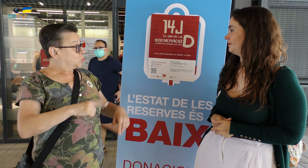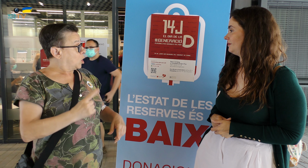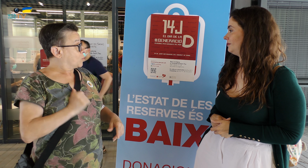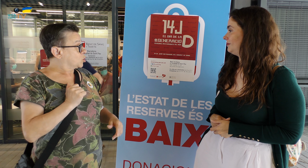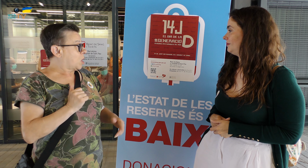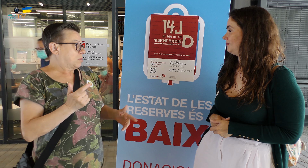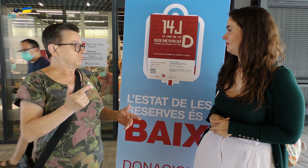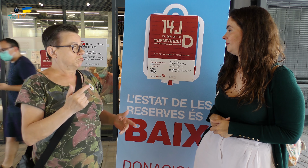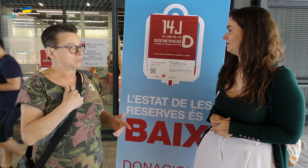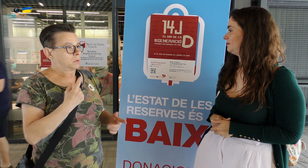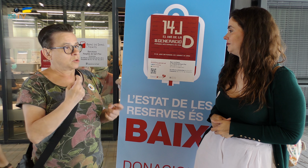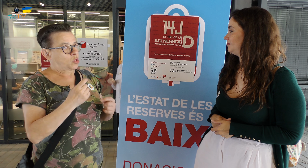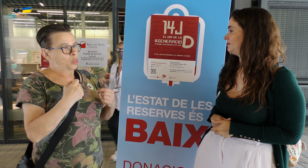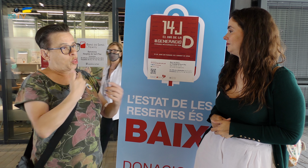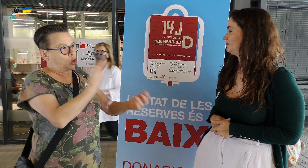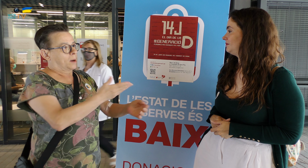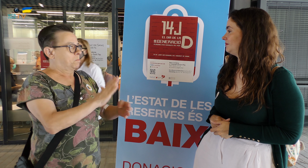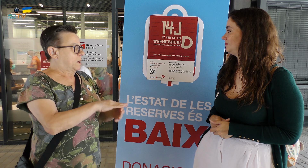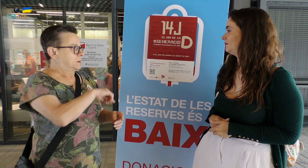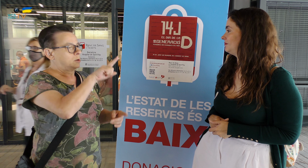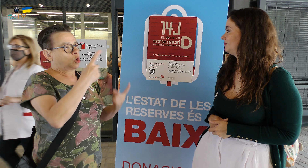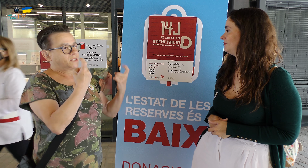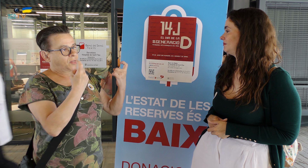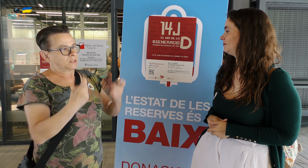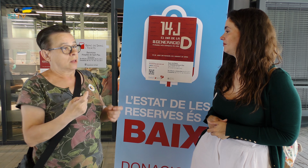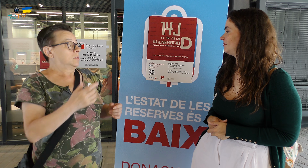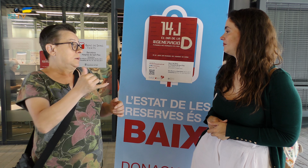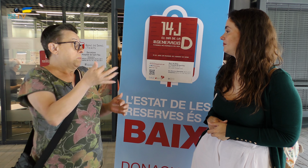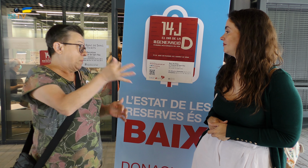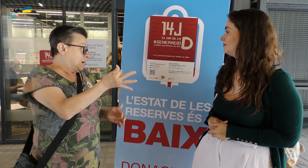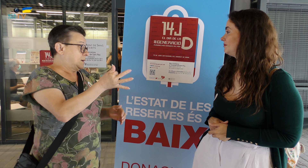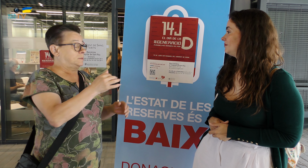he vist que avui hi ha l’oportunitat de donar i ajudar amb la necessitat de sang.